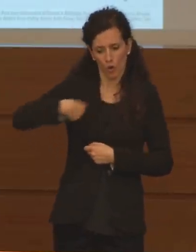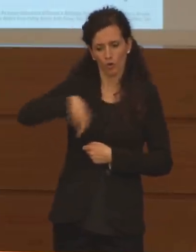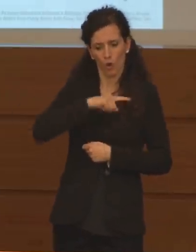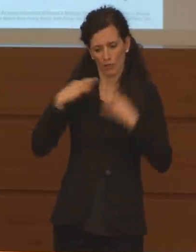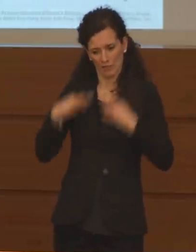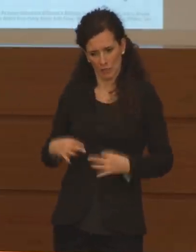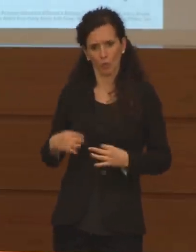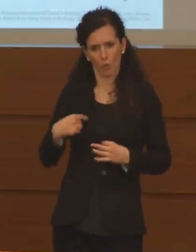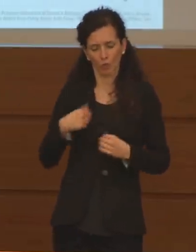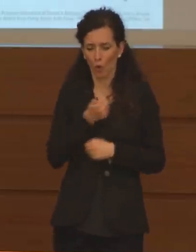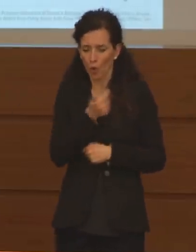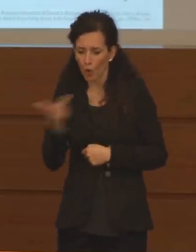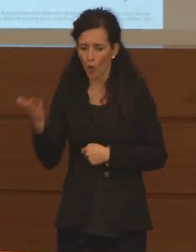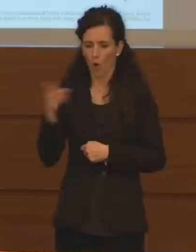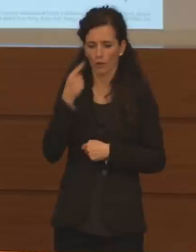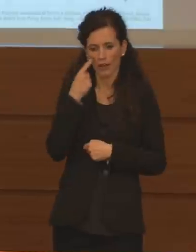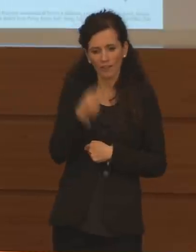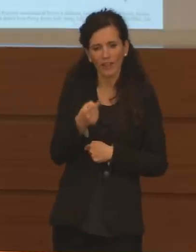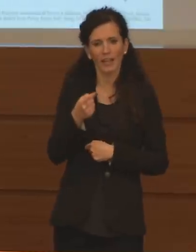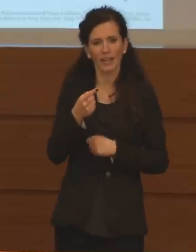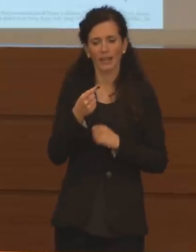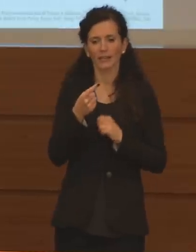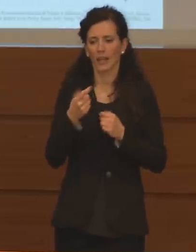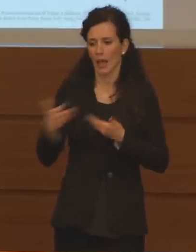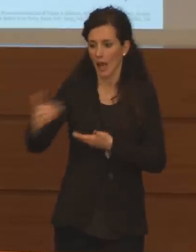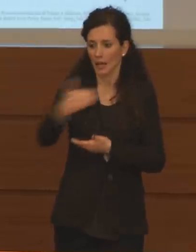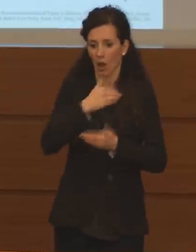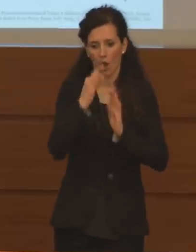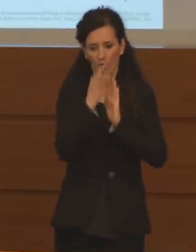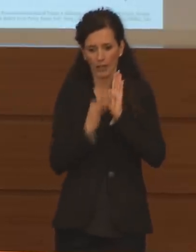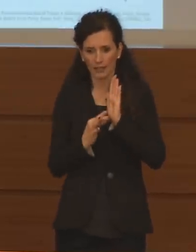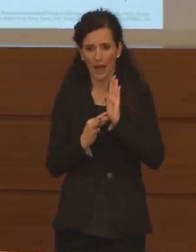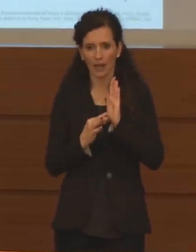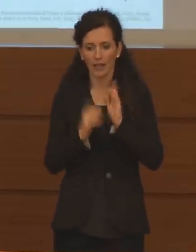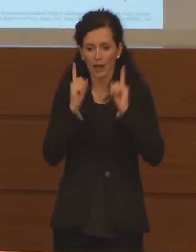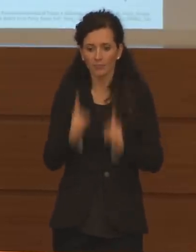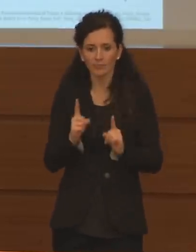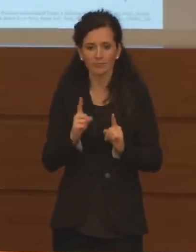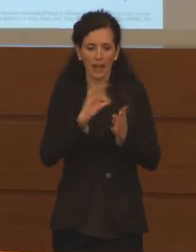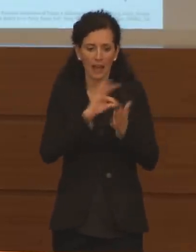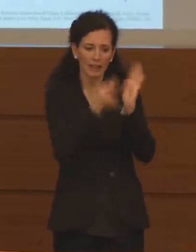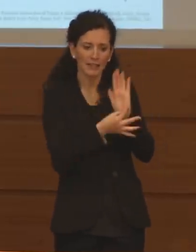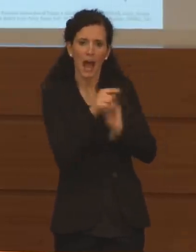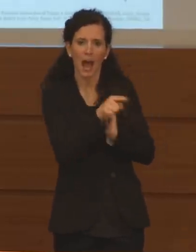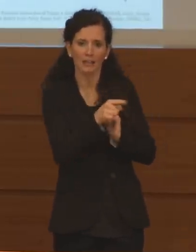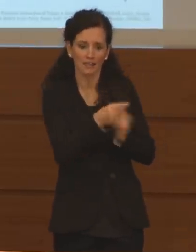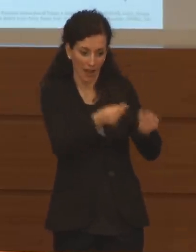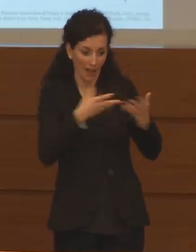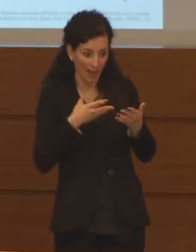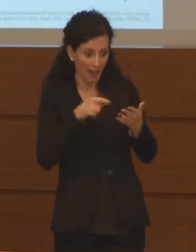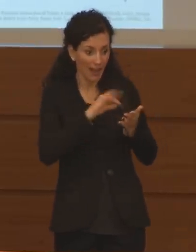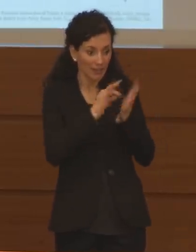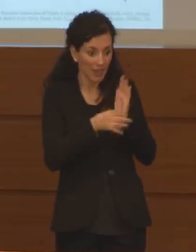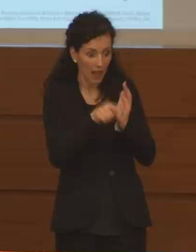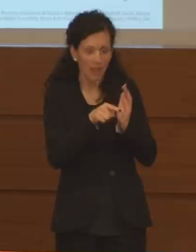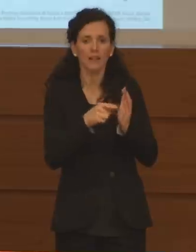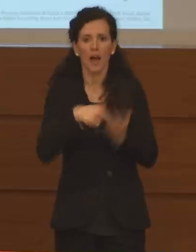numeri dando i dati per data di notifica, però dobbiamo distribuirli per data di